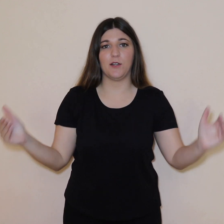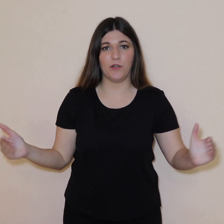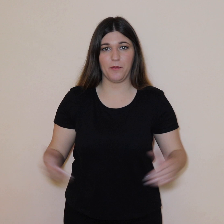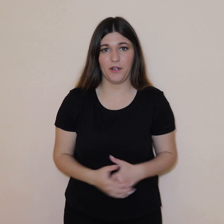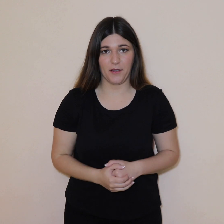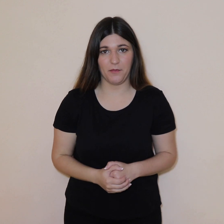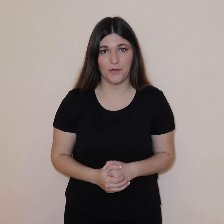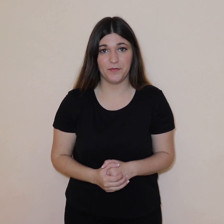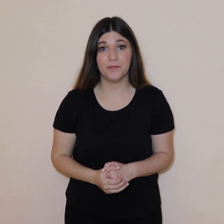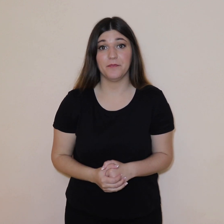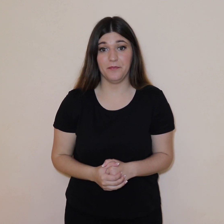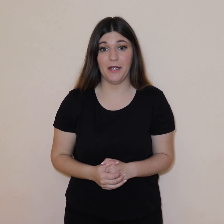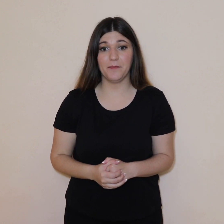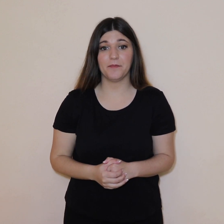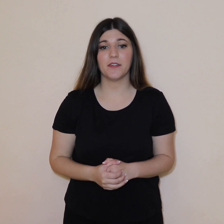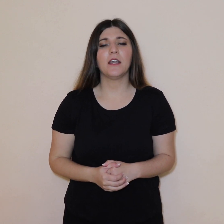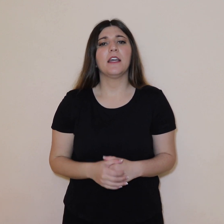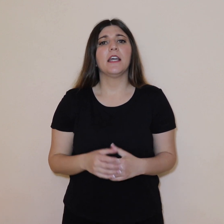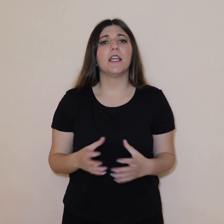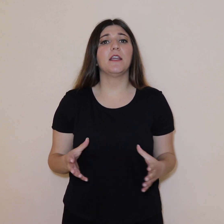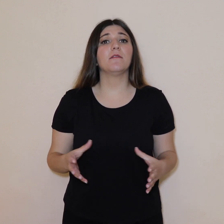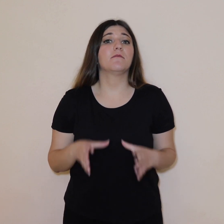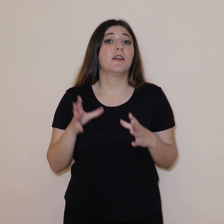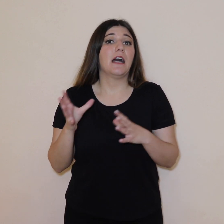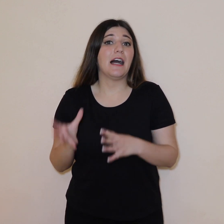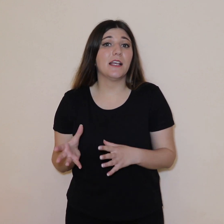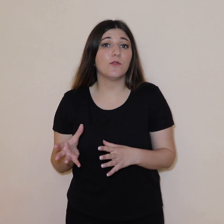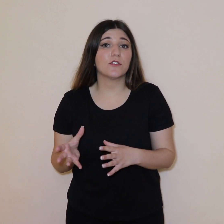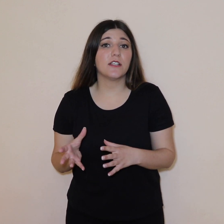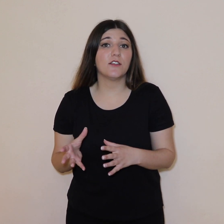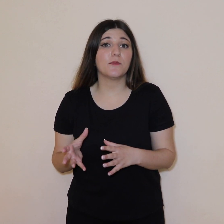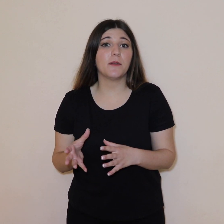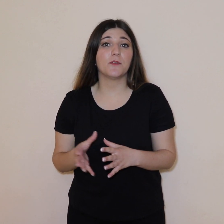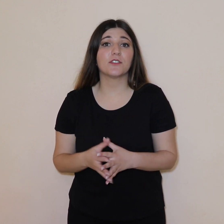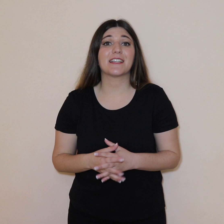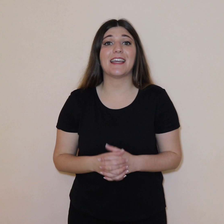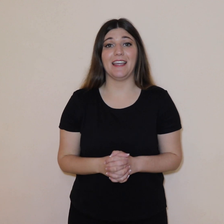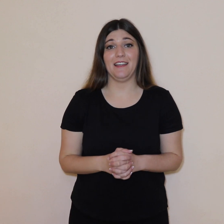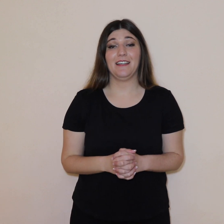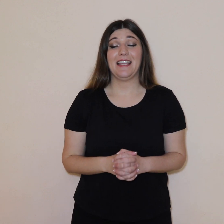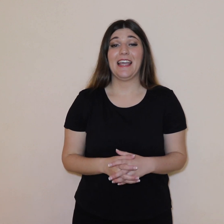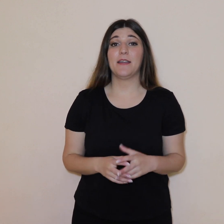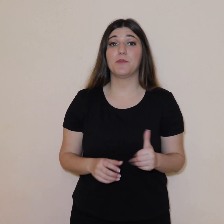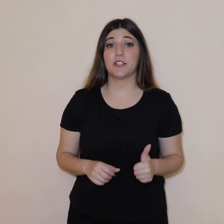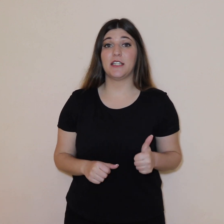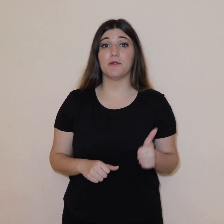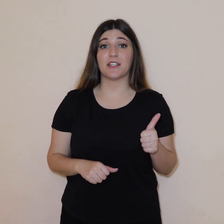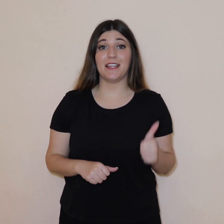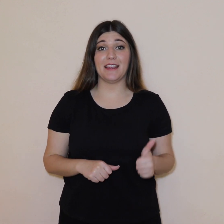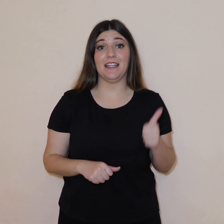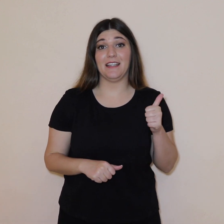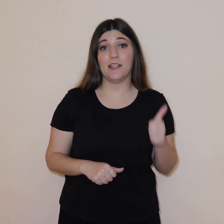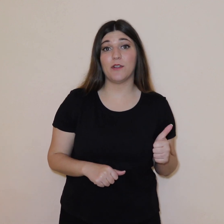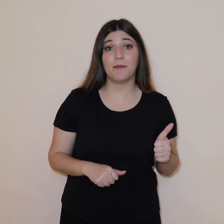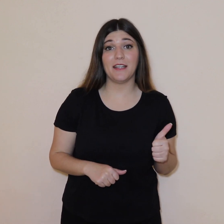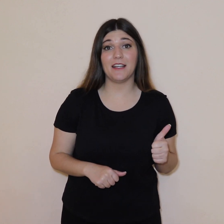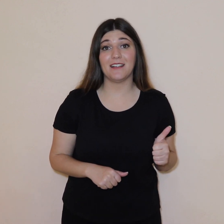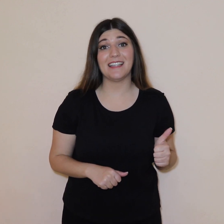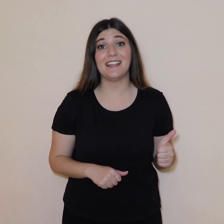por ejemplo. ¿Vale? Y hay algunos de los verbos que en positivo se dicen de una manera y el